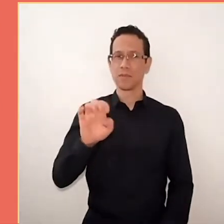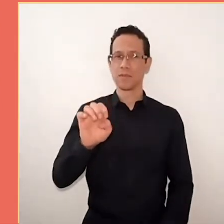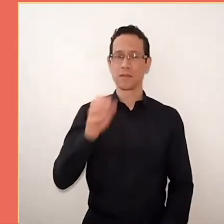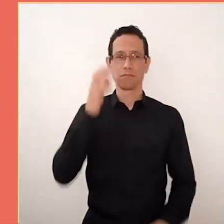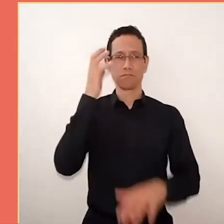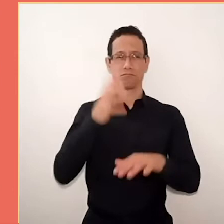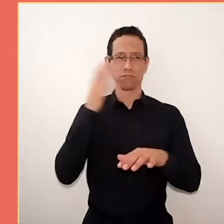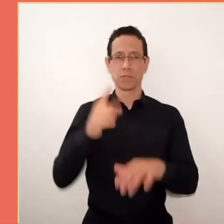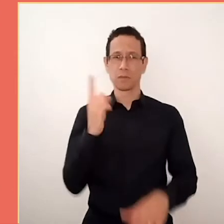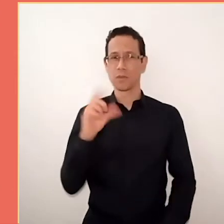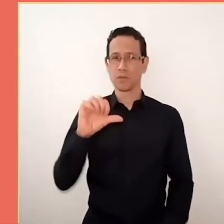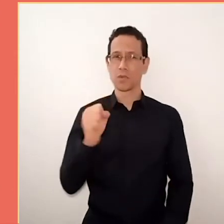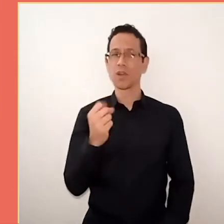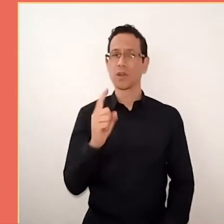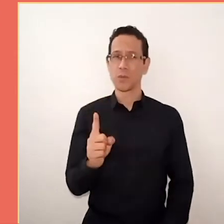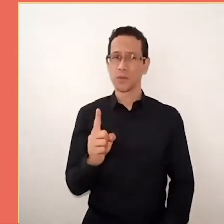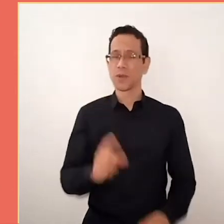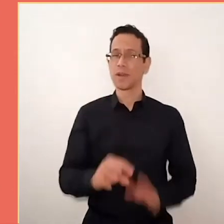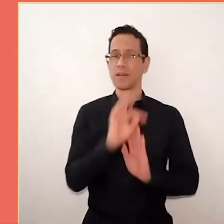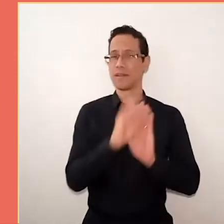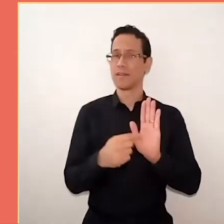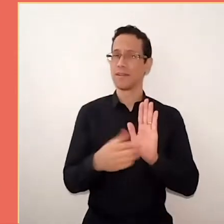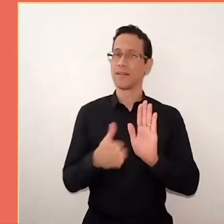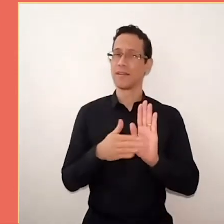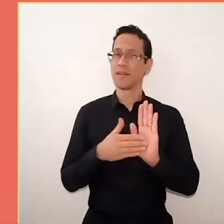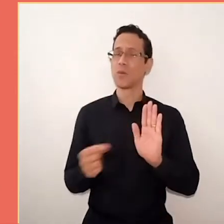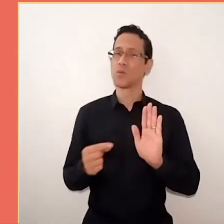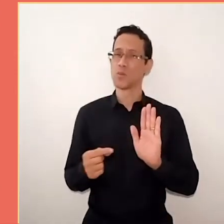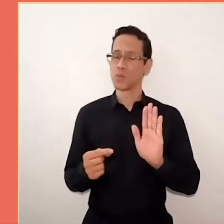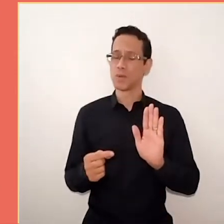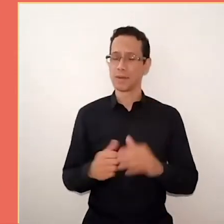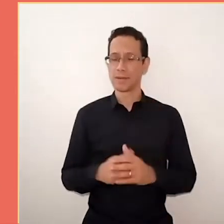E, nesse texto, o Paulo Freire apresenta pra gente o contexto da infância dele.